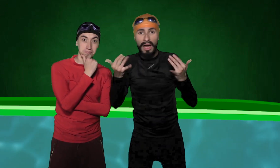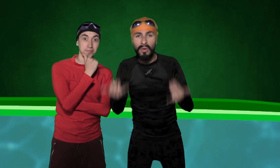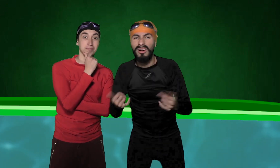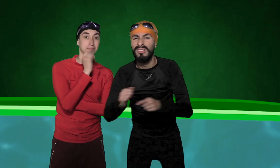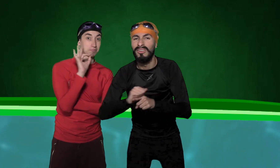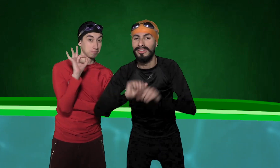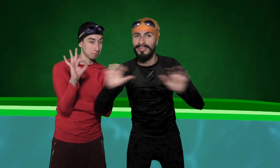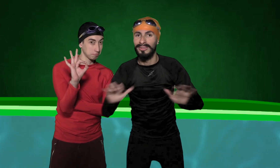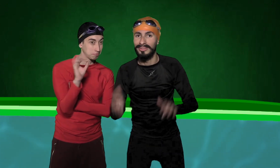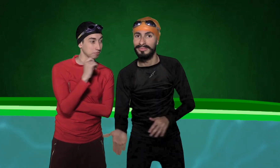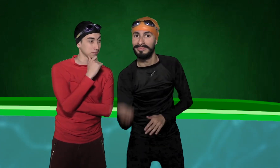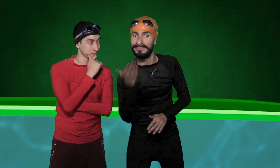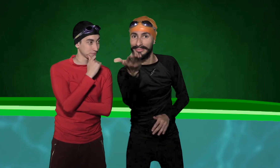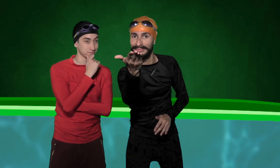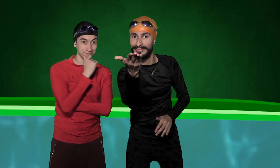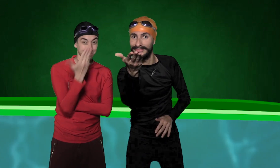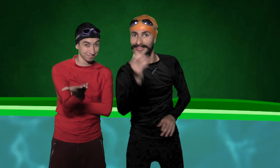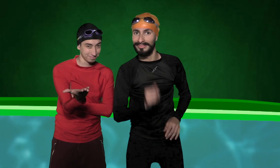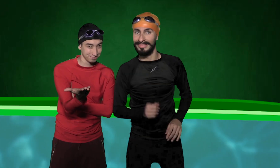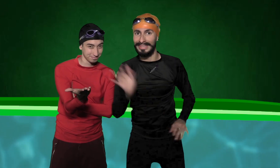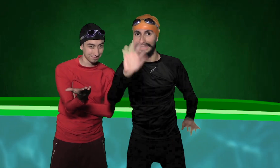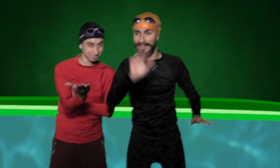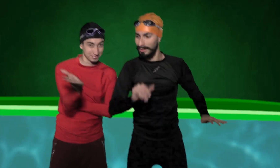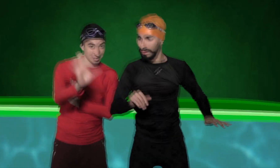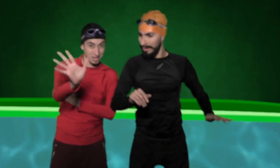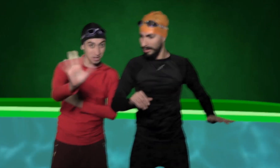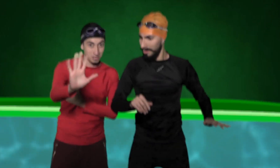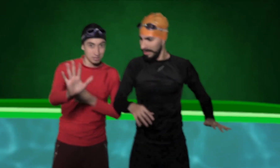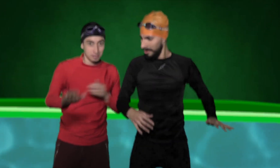Ahora pueden realizar la siguiente actividad. Adelante. ¡Chao!